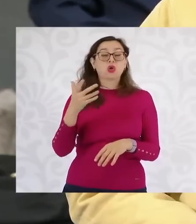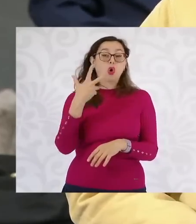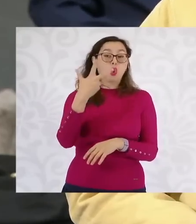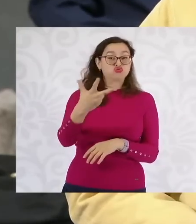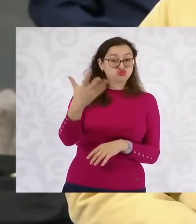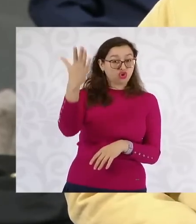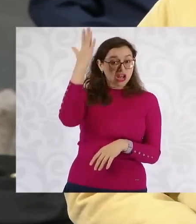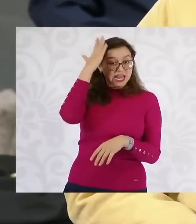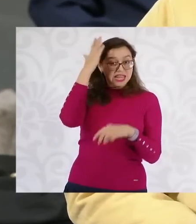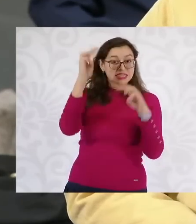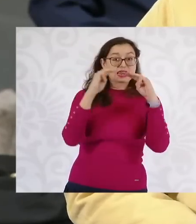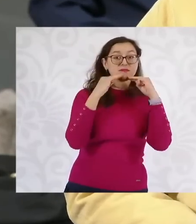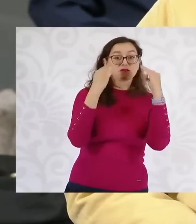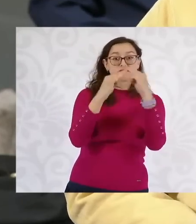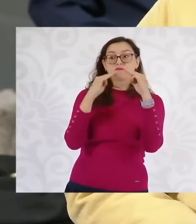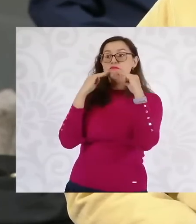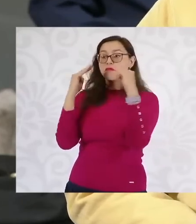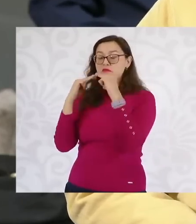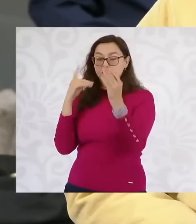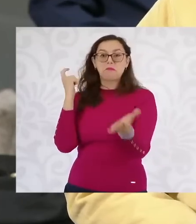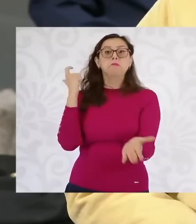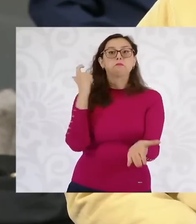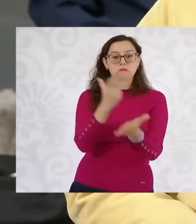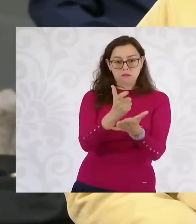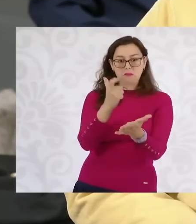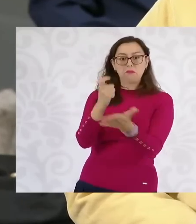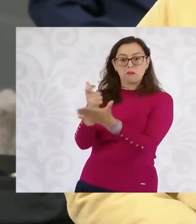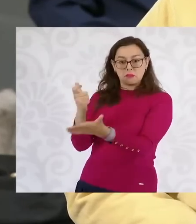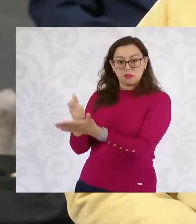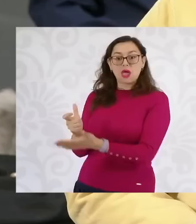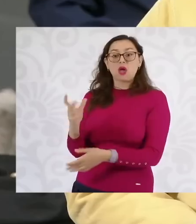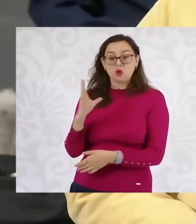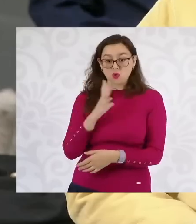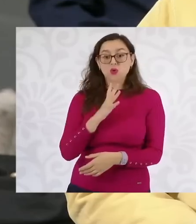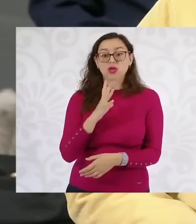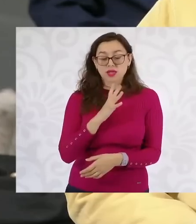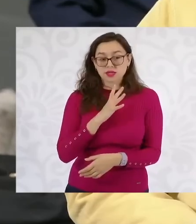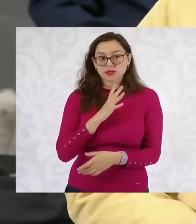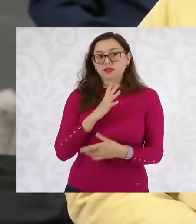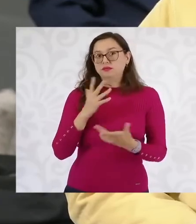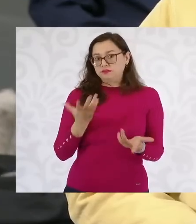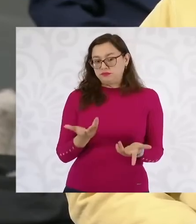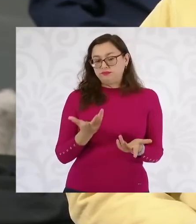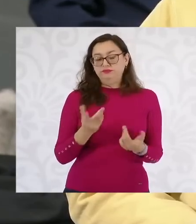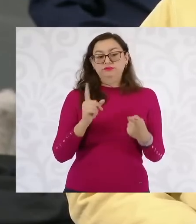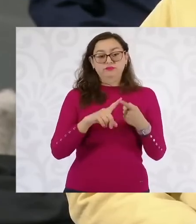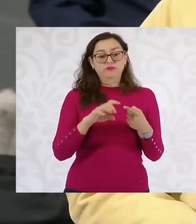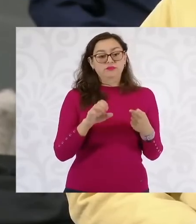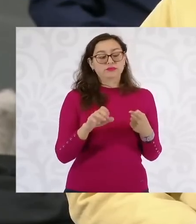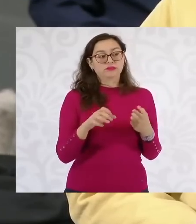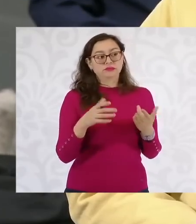este contexto preguntarle si ha tenido respuesta de los casos de El Mayo Zambada y Joaquín Guzmán